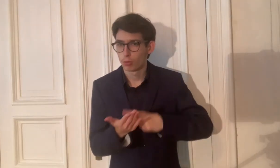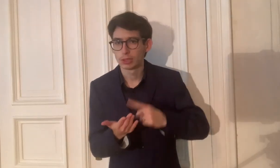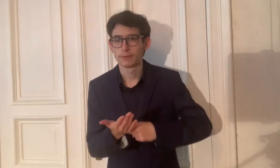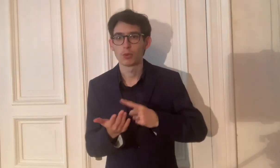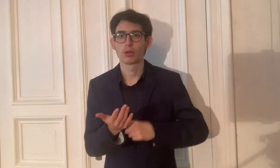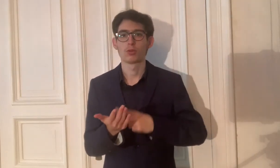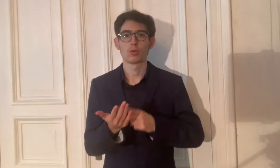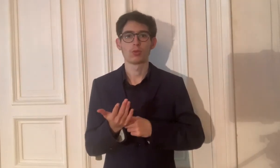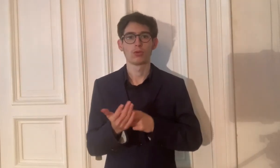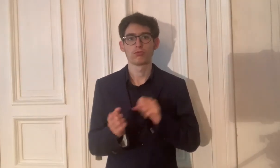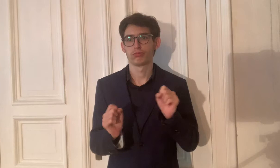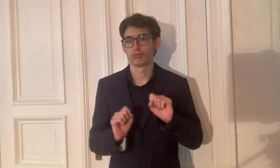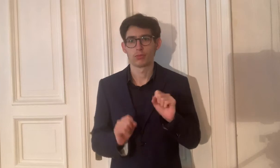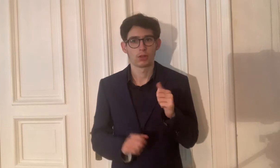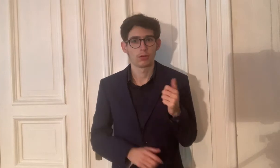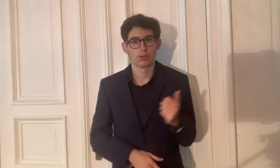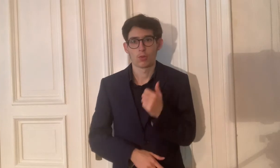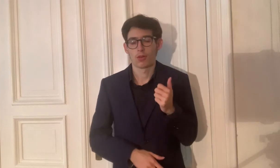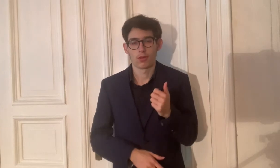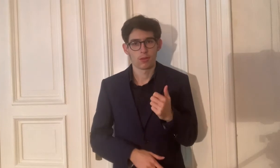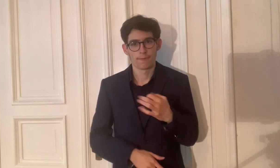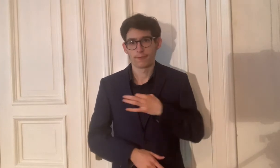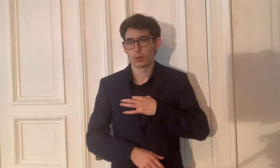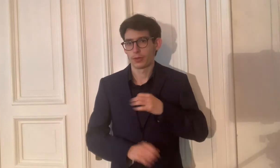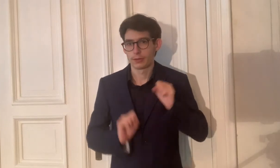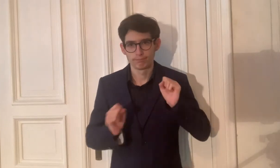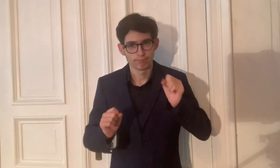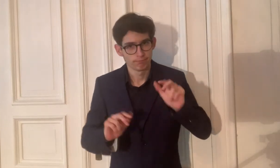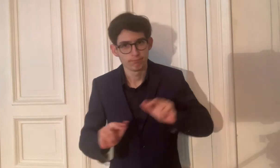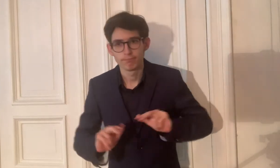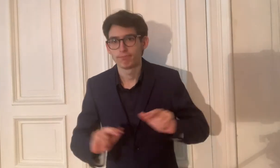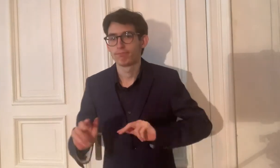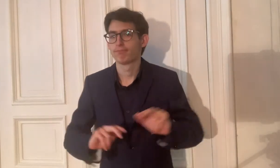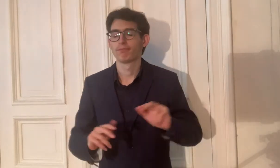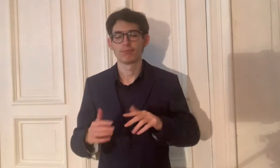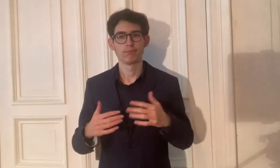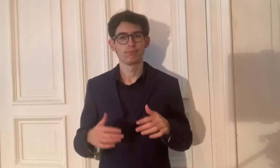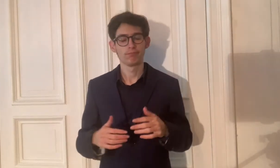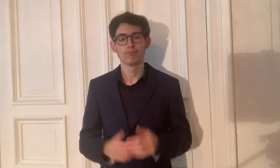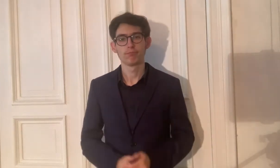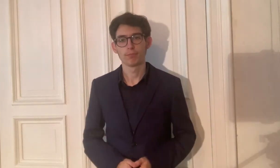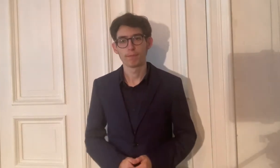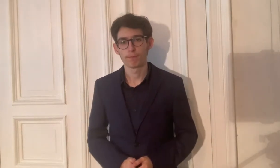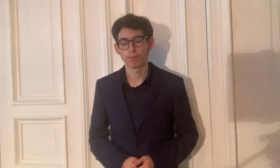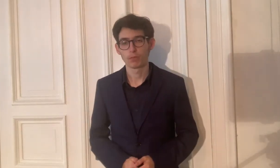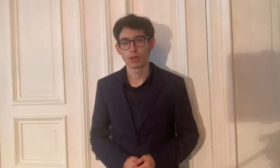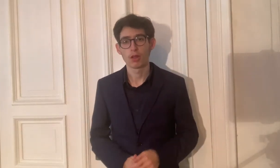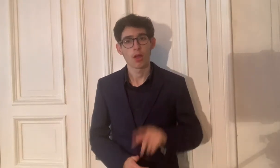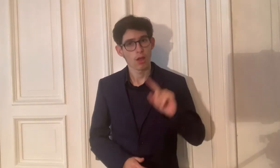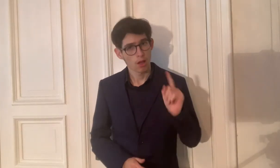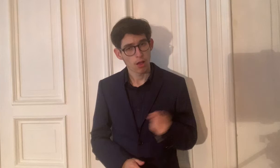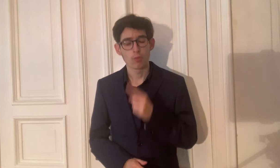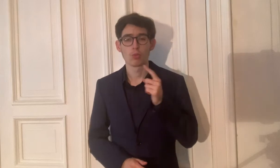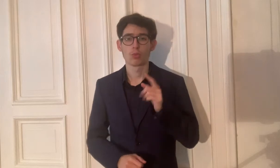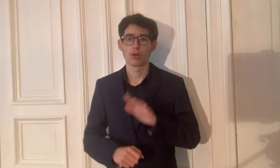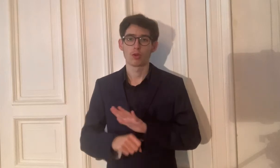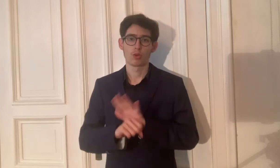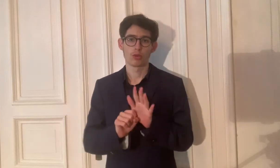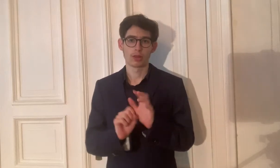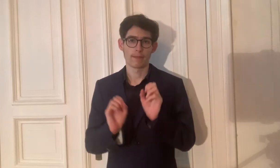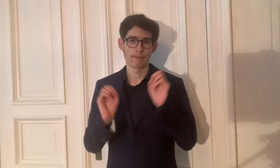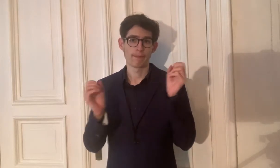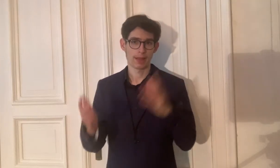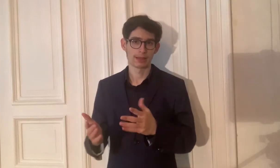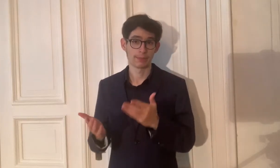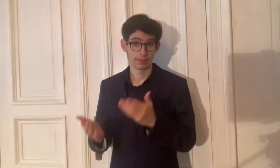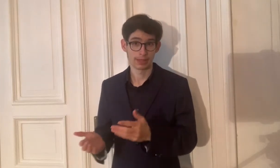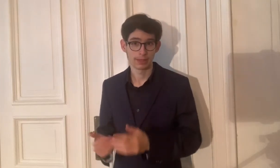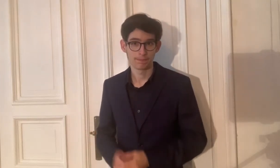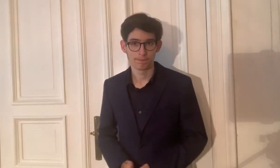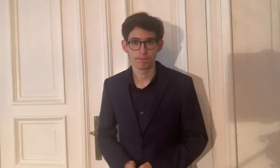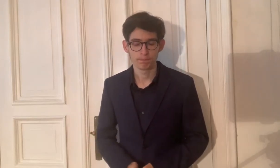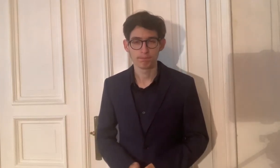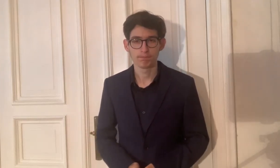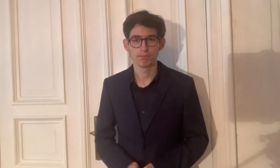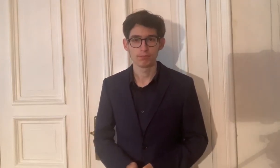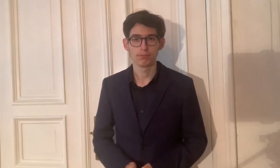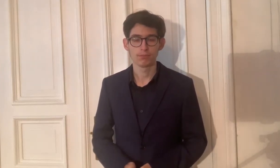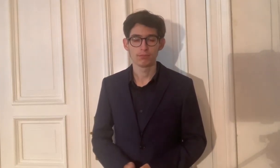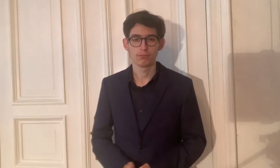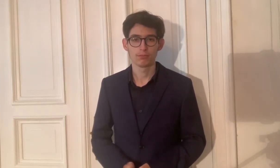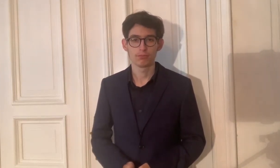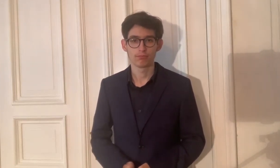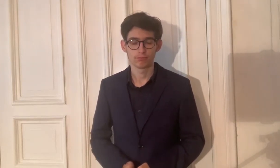Das ist eine tolle und spannende Herausforderung. Auch in der Corona-Pandemie.